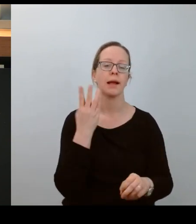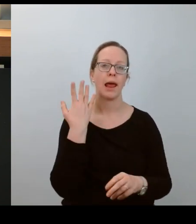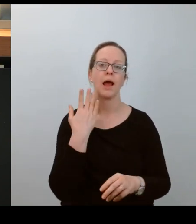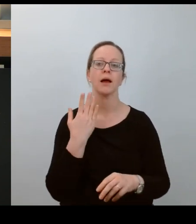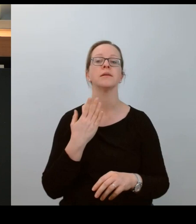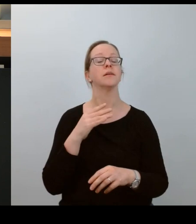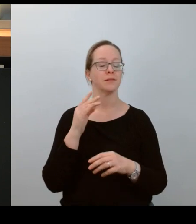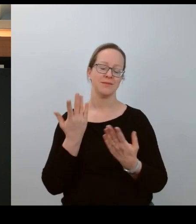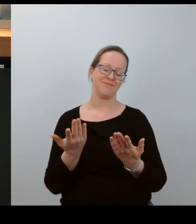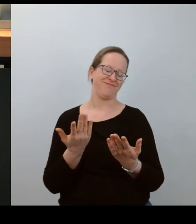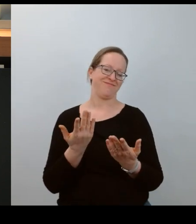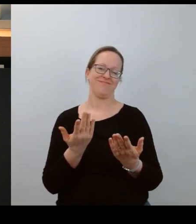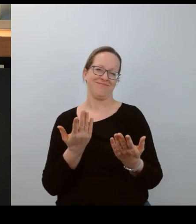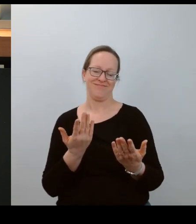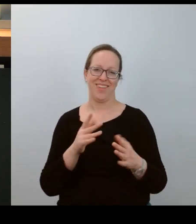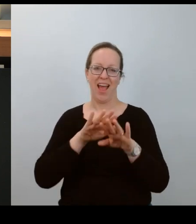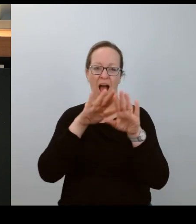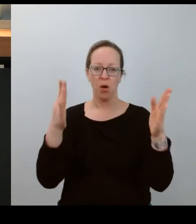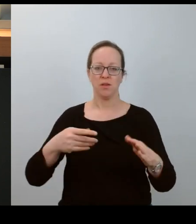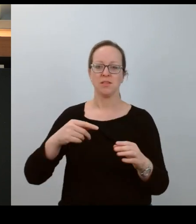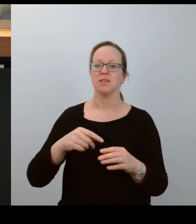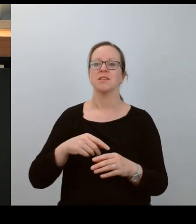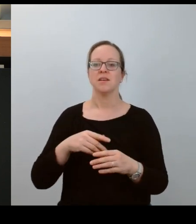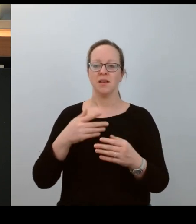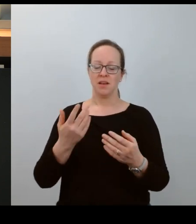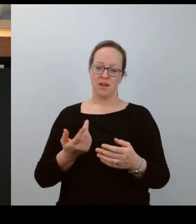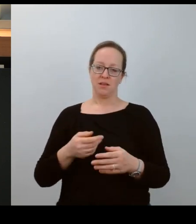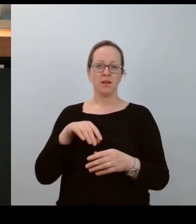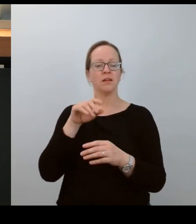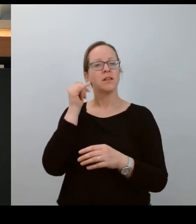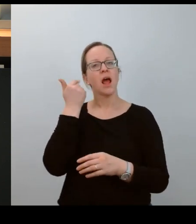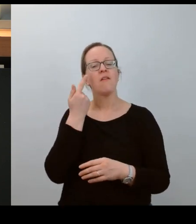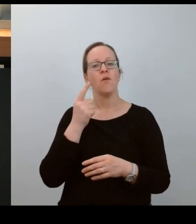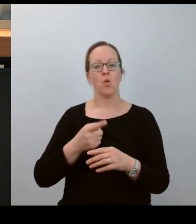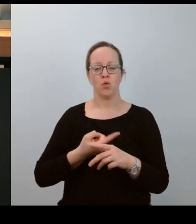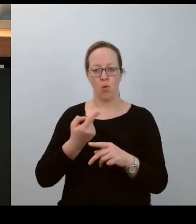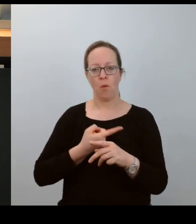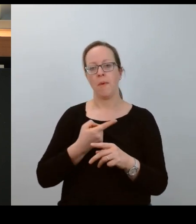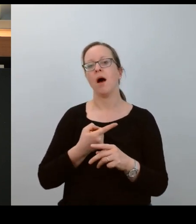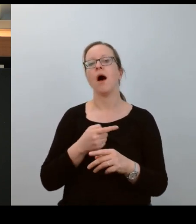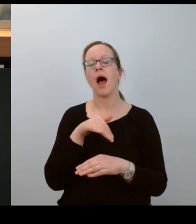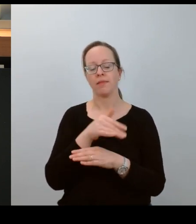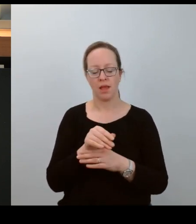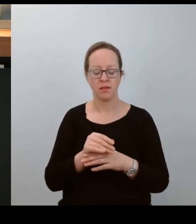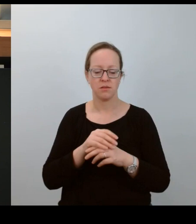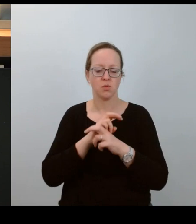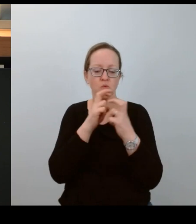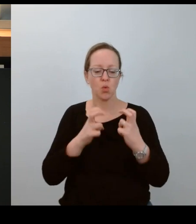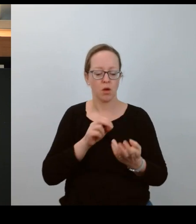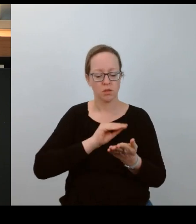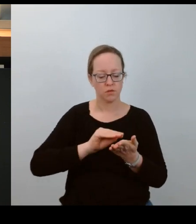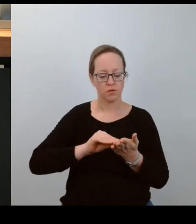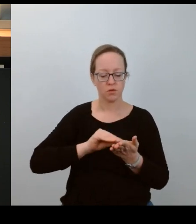personenbezogenen Daten von Dritten hantieren. Wenn ich zum Beispiel Menschen mit einer der Dash cam im Auto oder mit einer Überwachungskamera mein Grundstück.